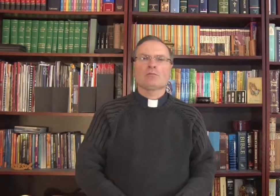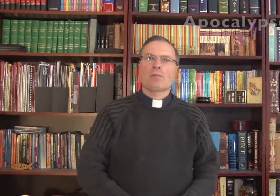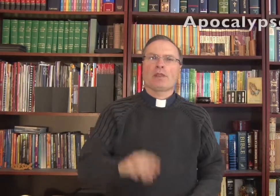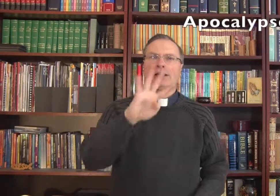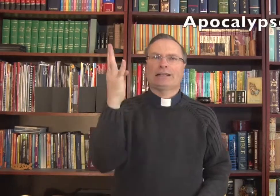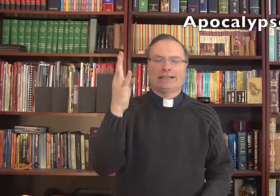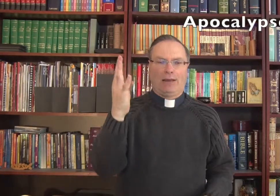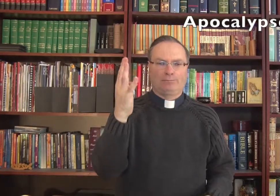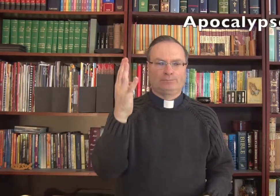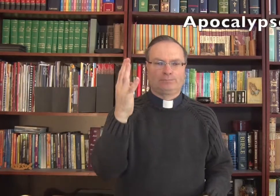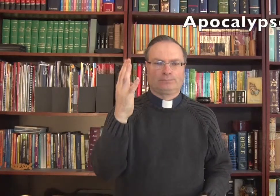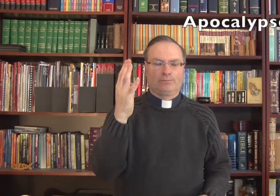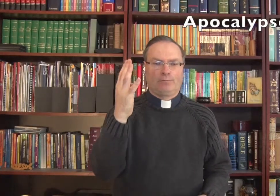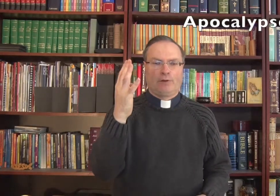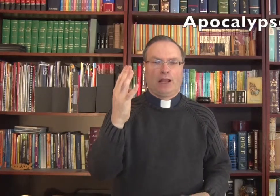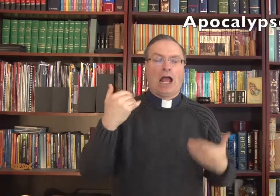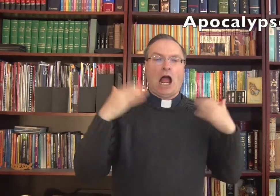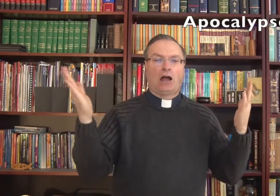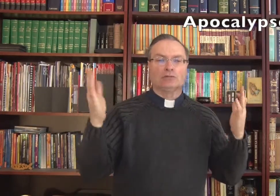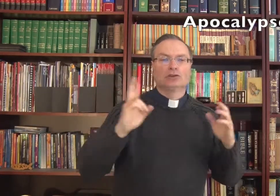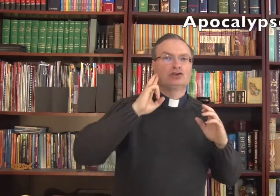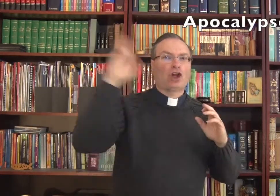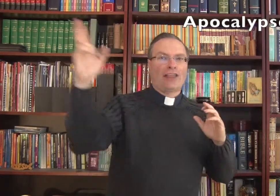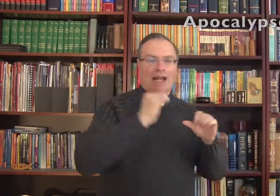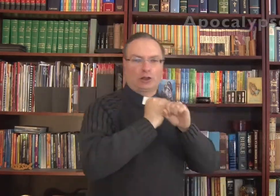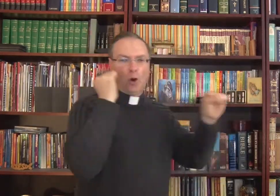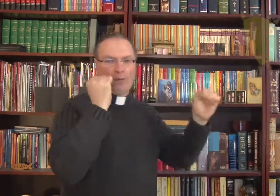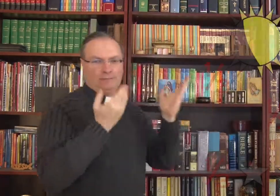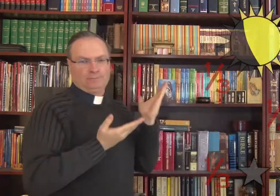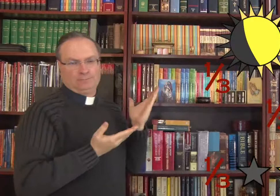«Le quatrième ange sonna de la trompette,